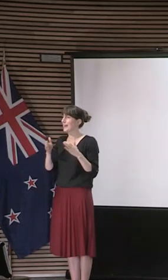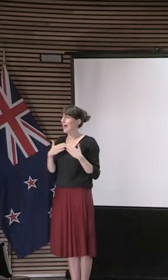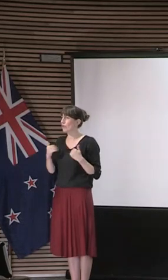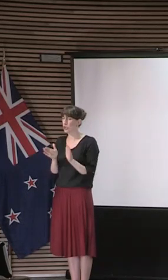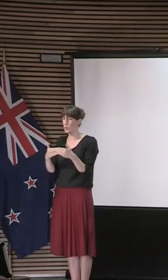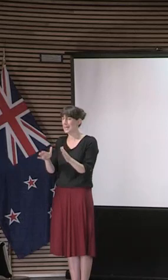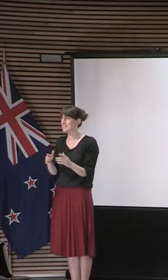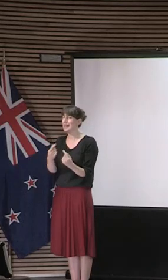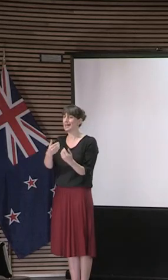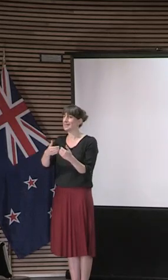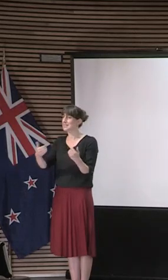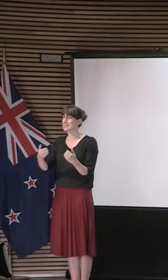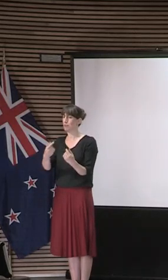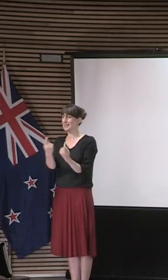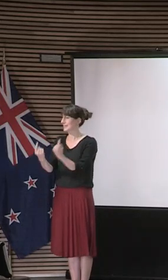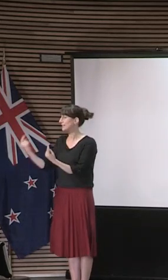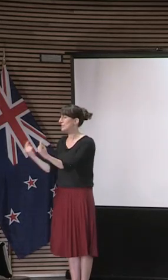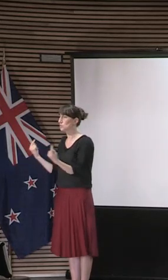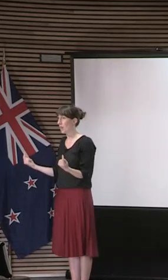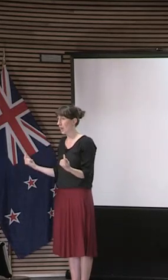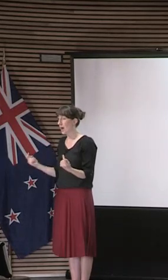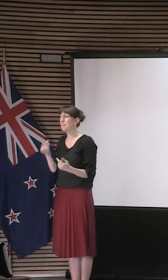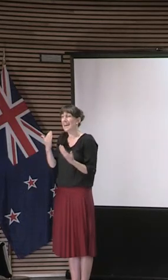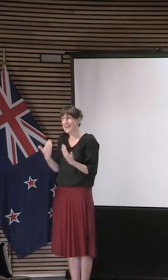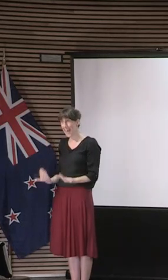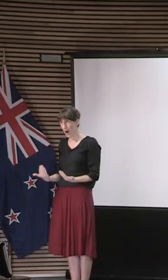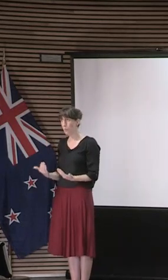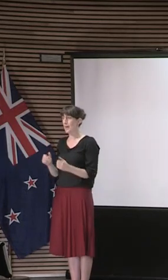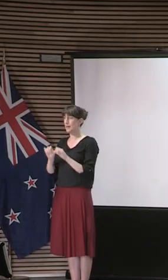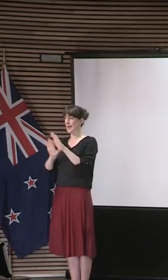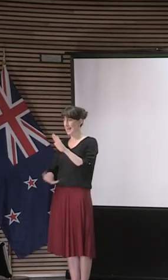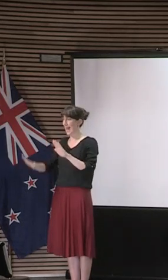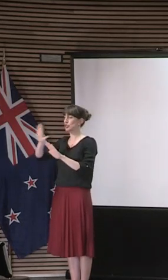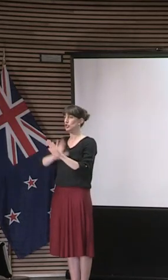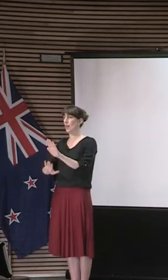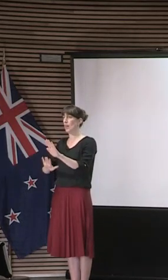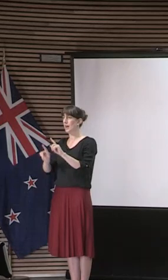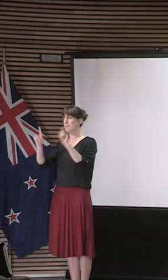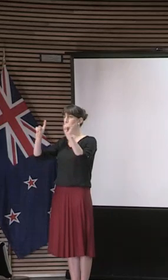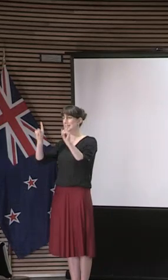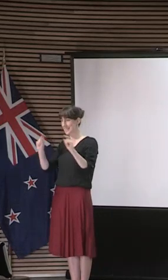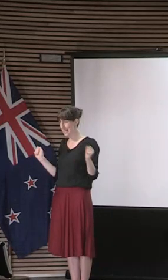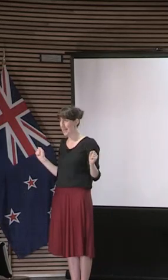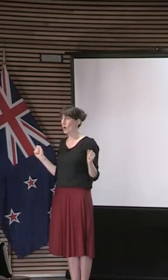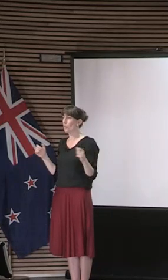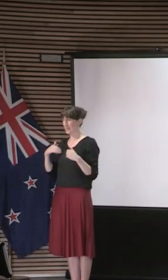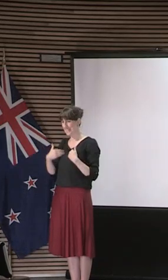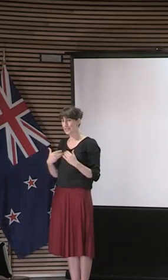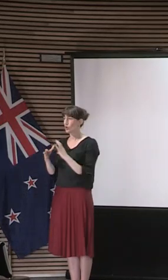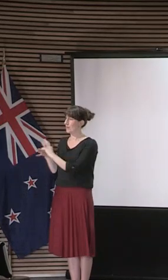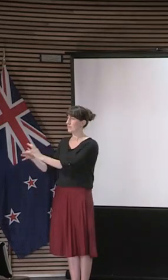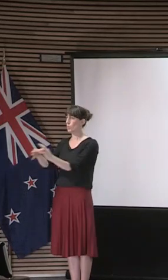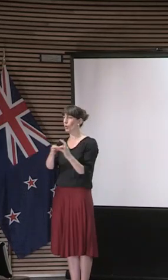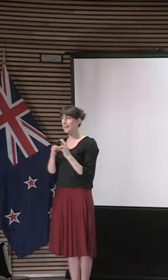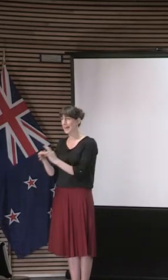nui ake te haumi me te whakahou.